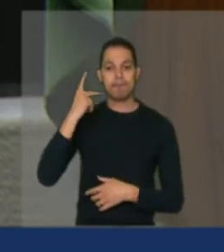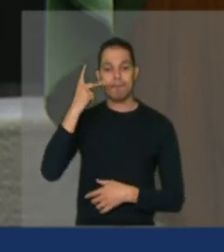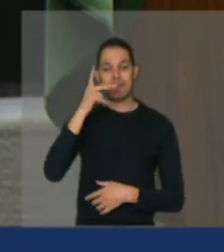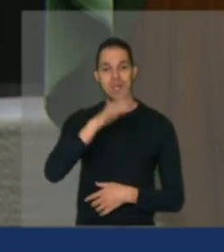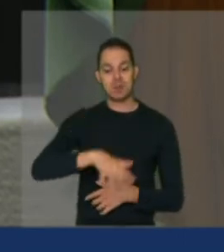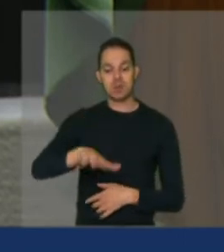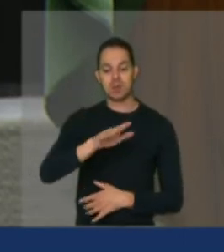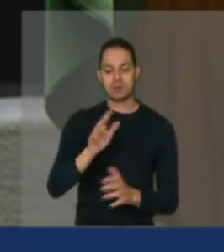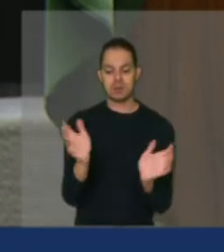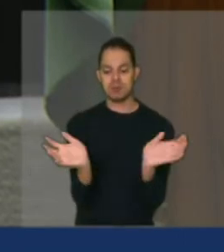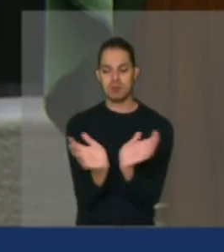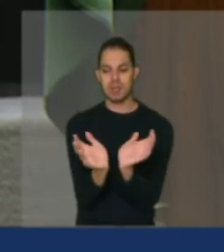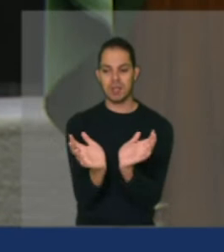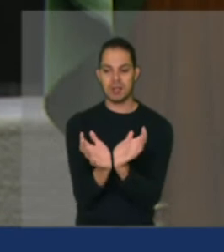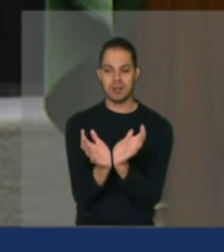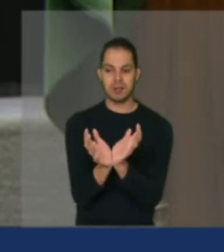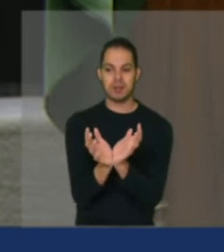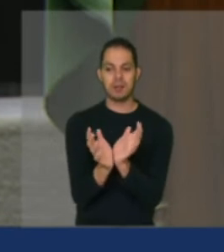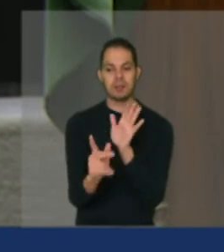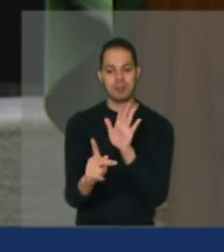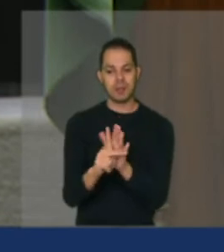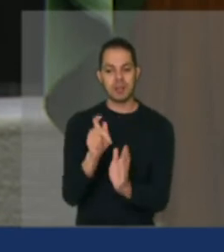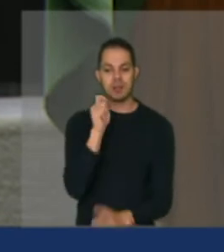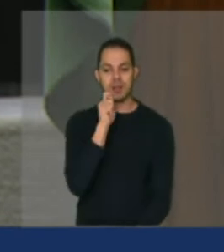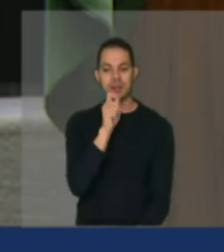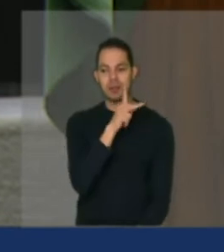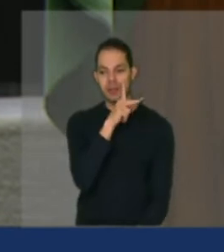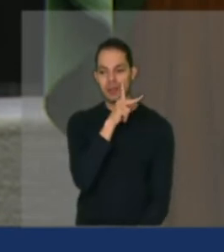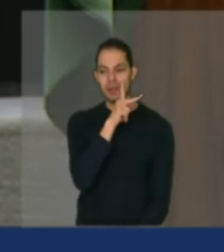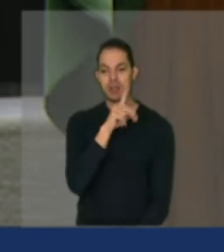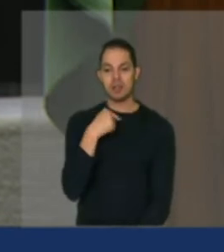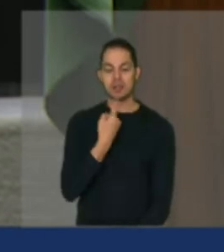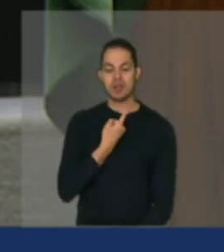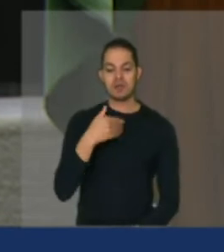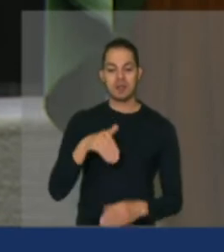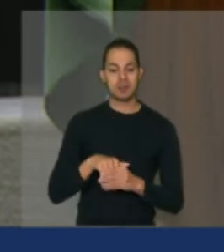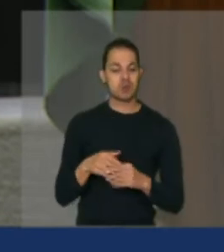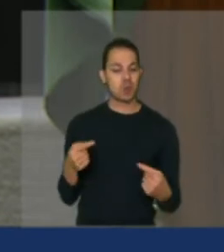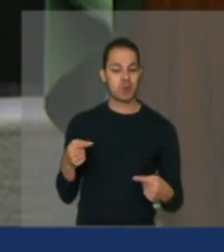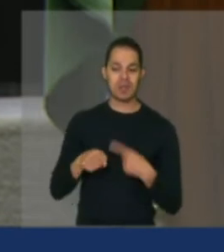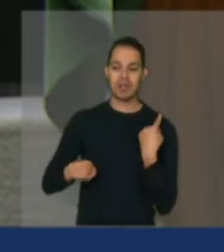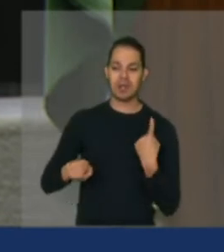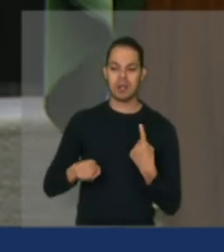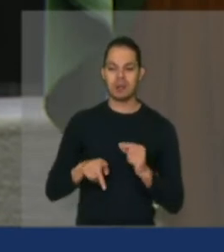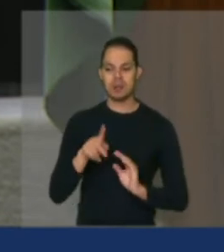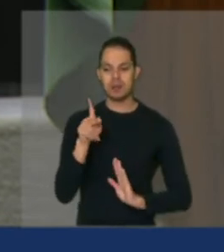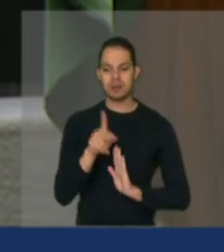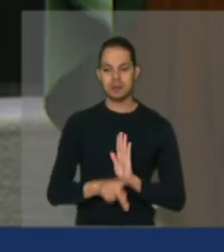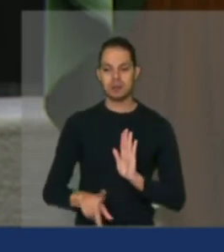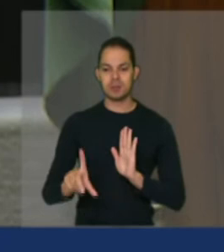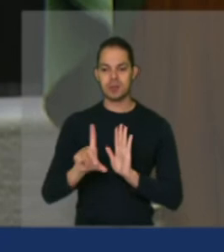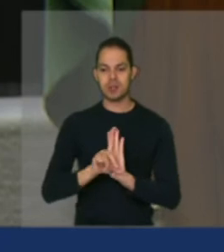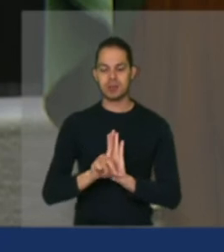SENSIBILIZAR OS PARLAMENTARES DA BANCADA TODOS DO AMAPÁQUE VOTEMOS CONTRÁRIOS A ESSE PROJETO DE LEI. O AMAPÁÉ UM DOS ESTADOS MAIS ISOLADOS DO BRASIL, NÃO TEM ACESSO